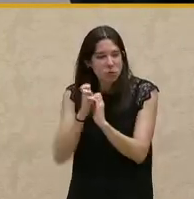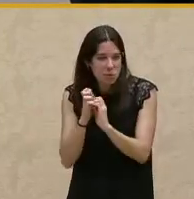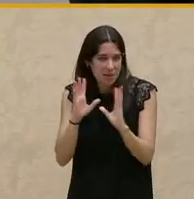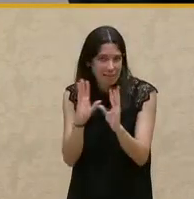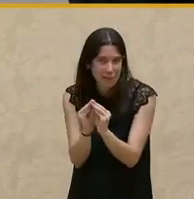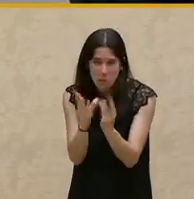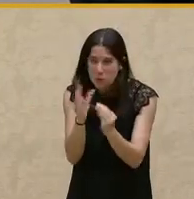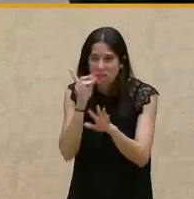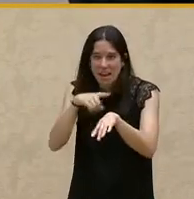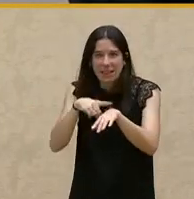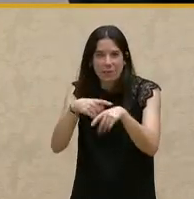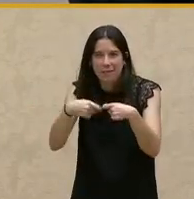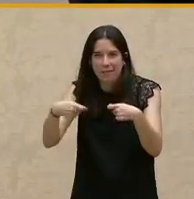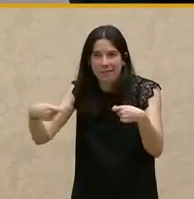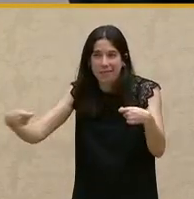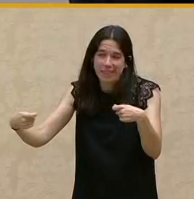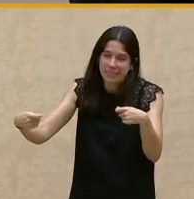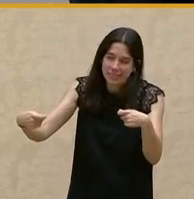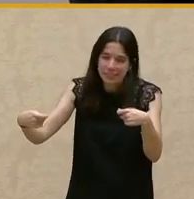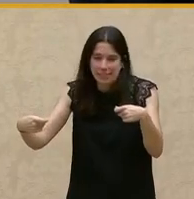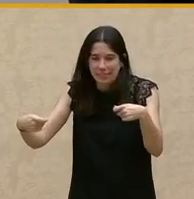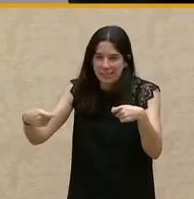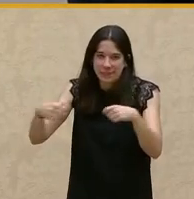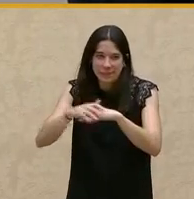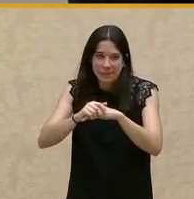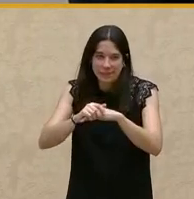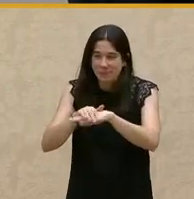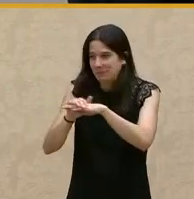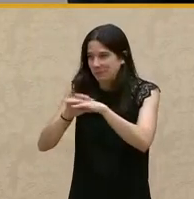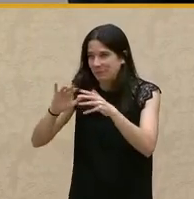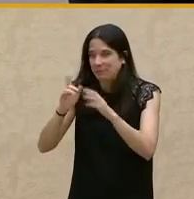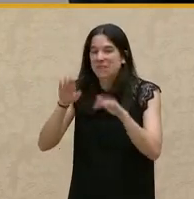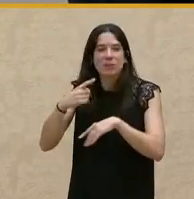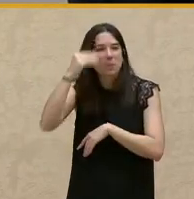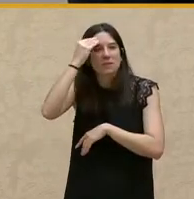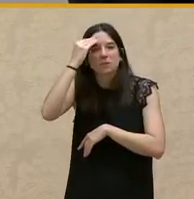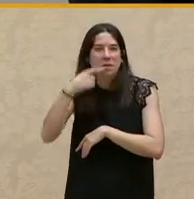tiempo con los testimonios. Lo que ocurre es que hemos pensado que valían la pena porque importa